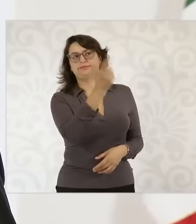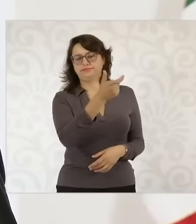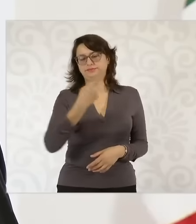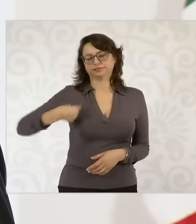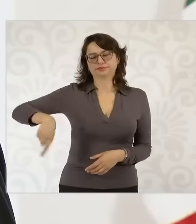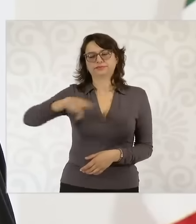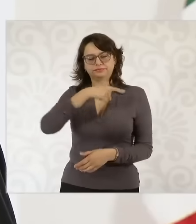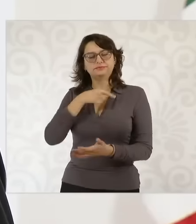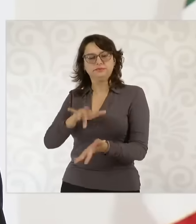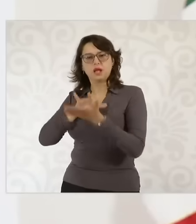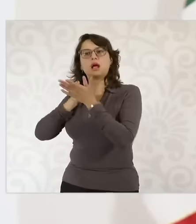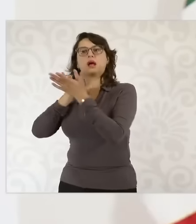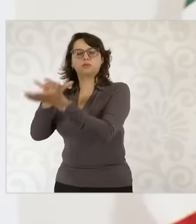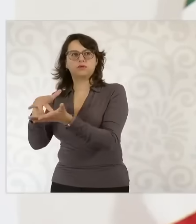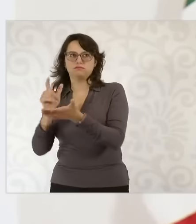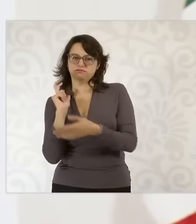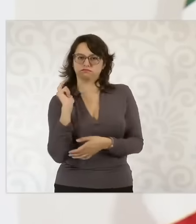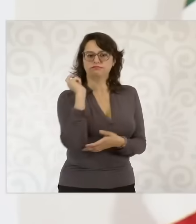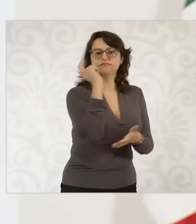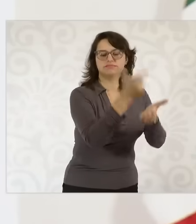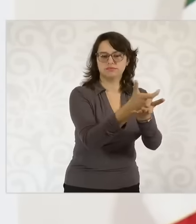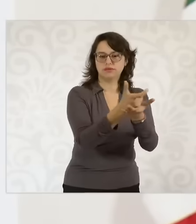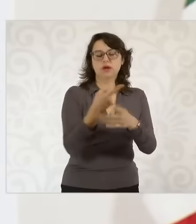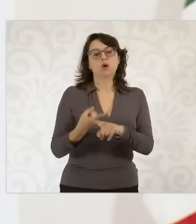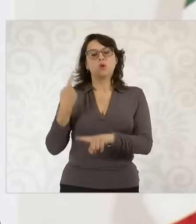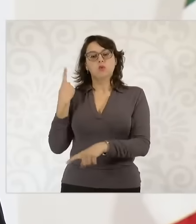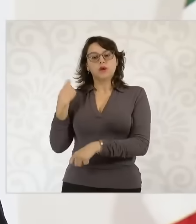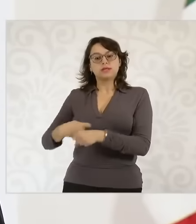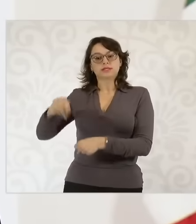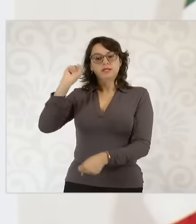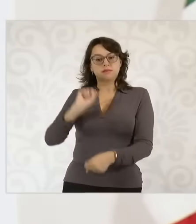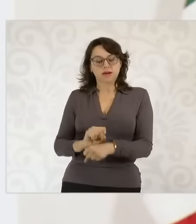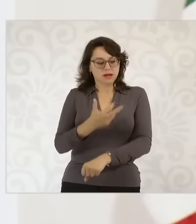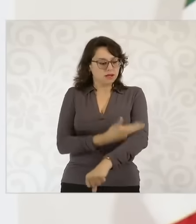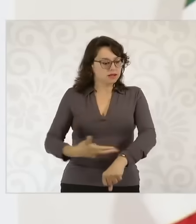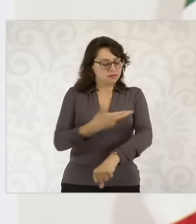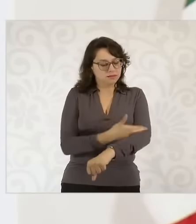anticipado, digamos, en la operación de la semana pasada y en otras operaciones en conjunto con la